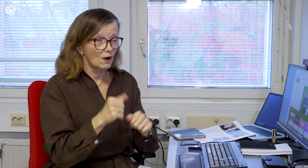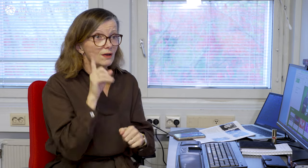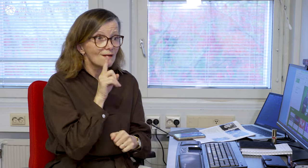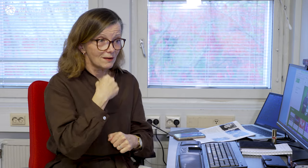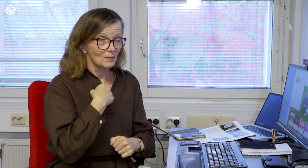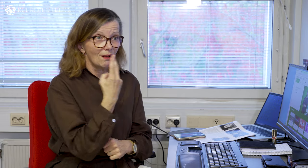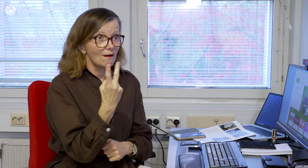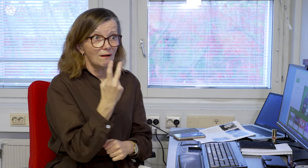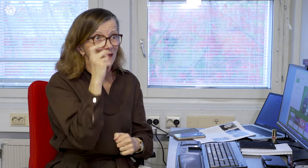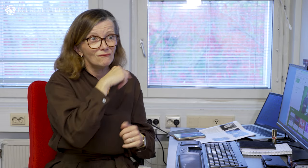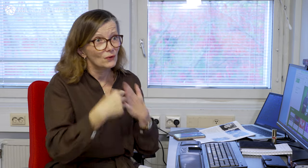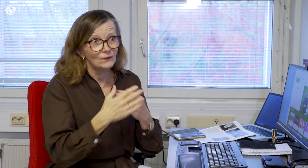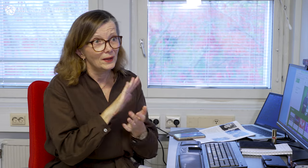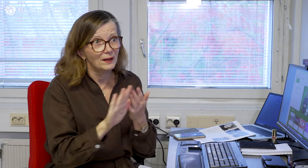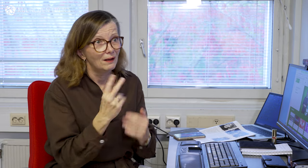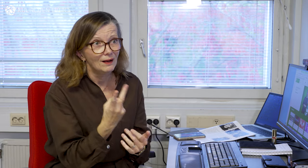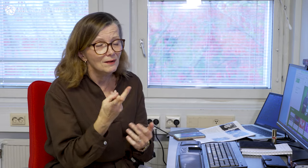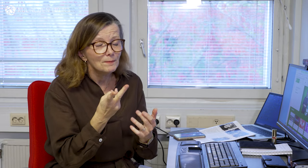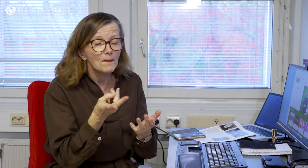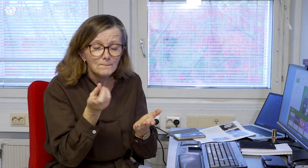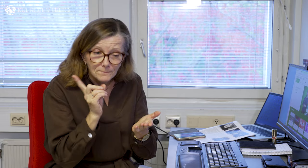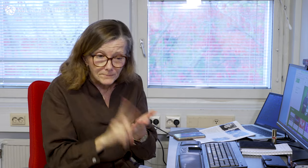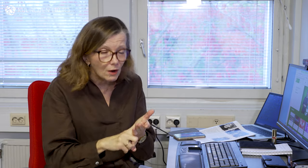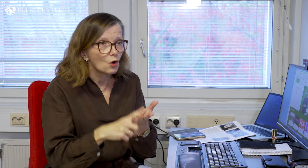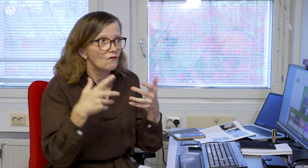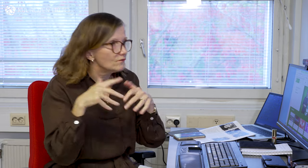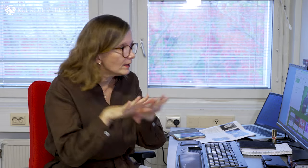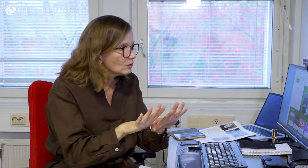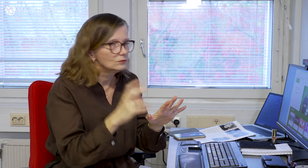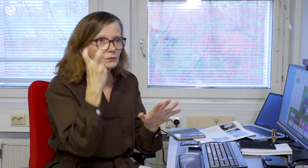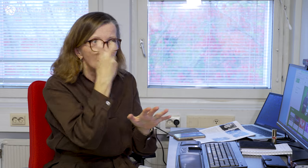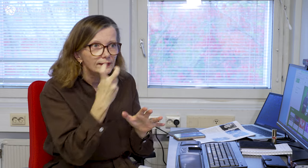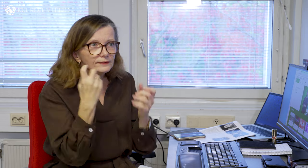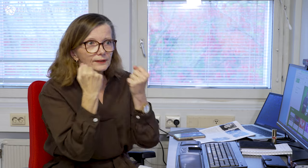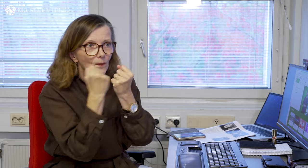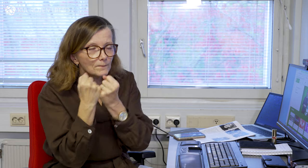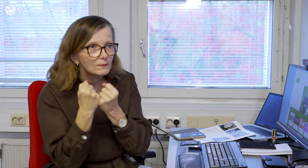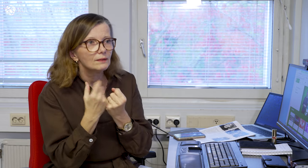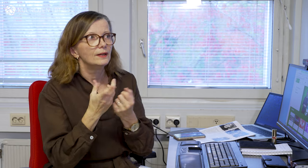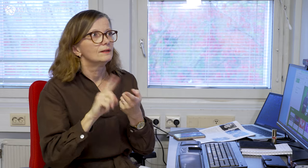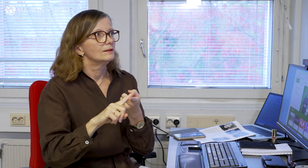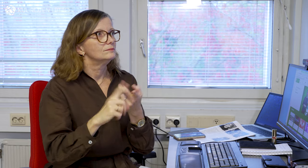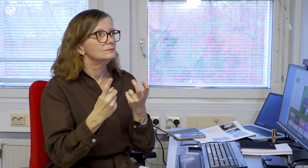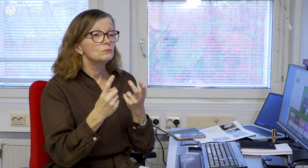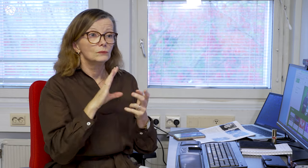Jari ja minä emme voi tehdä tätä kaikkea kahdestaan. Täytyy verkostoitua ja etsiä yhteistyökumppaneita.